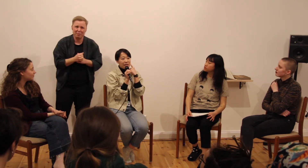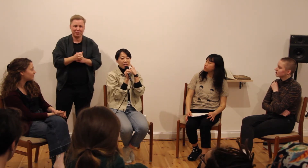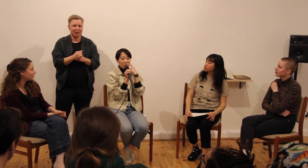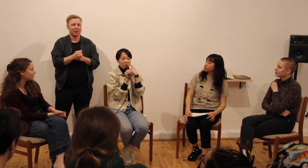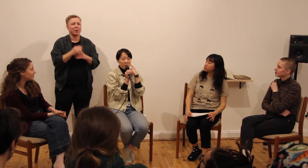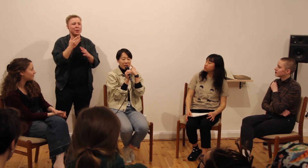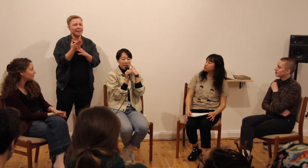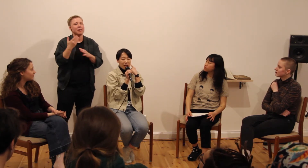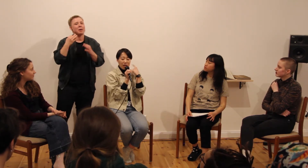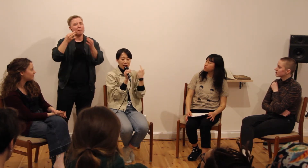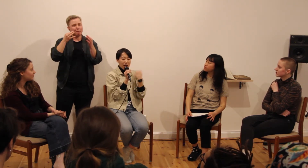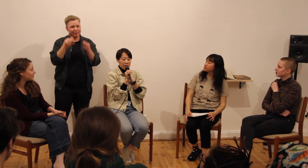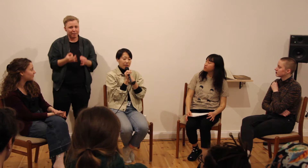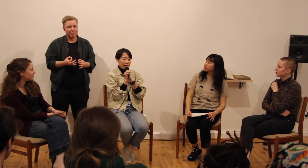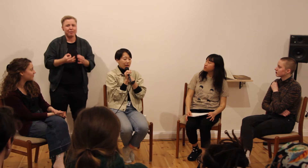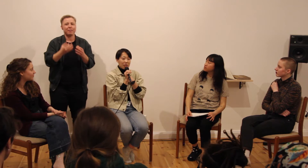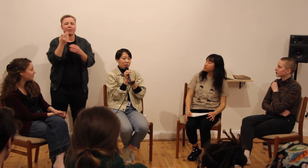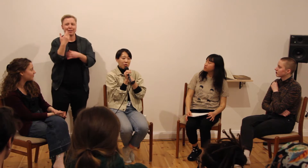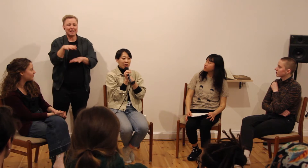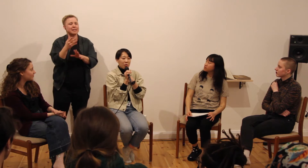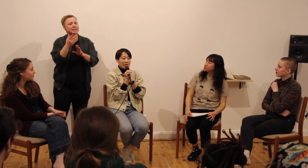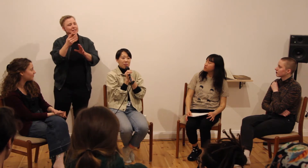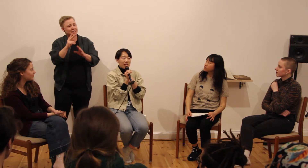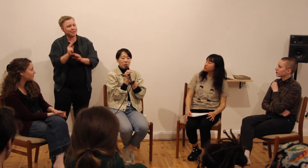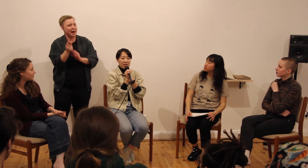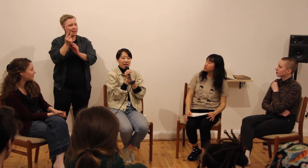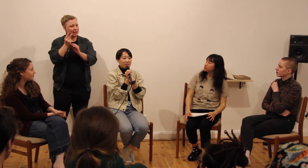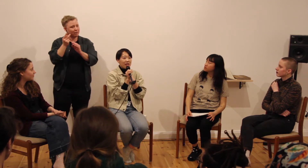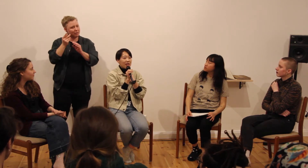Und die haben zu mir gesagt, dass sie hören können, das sie keine CODA sind,